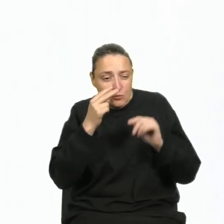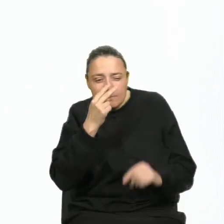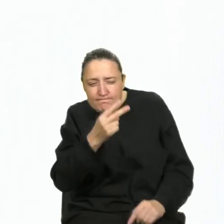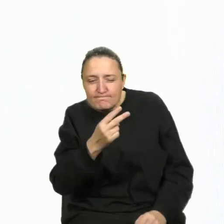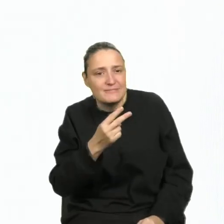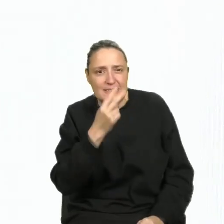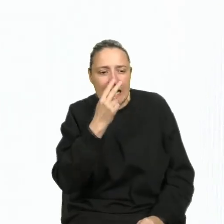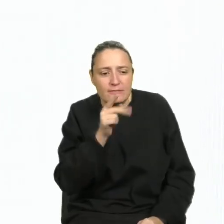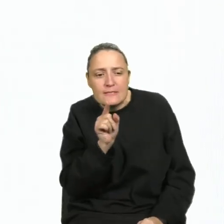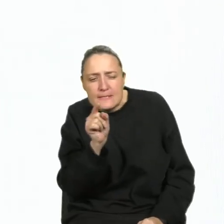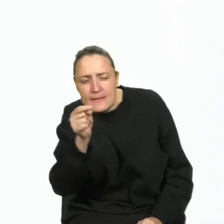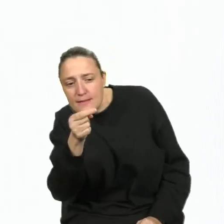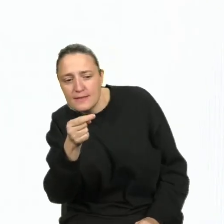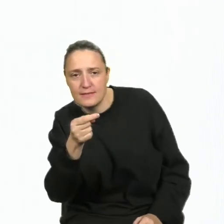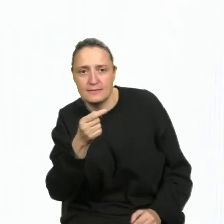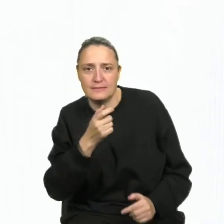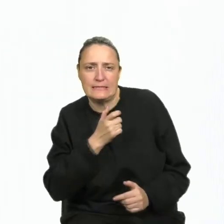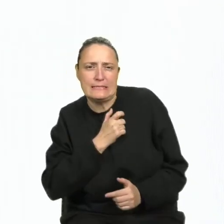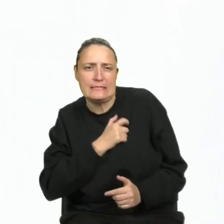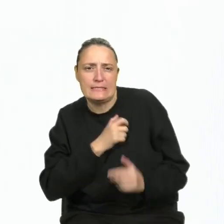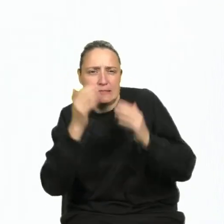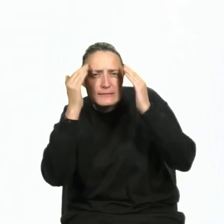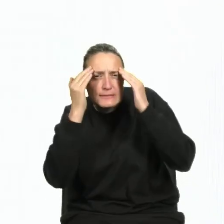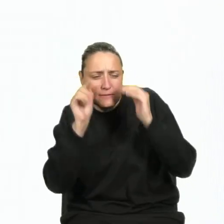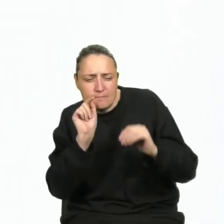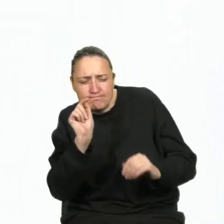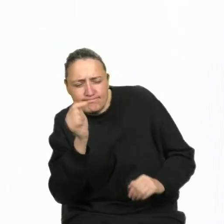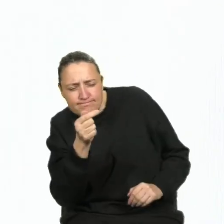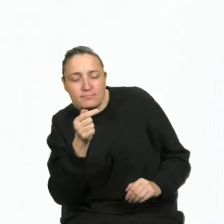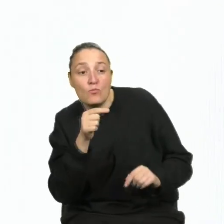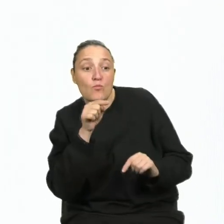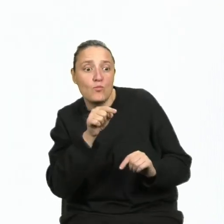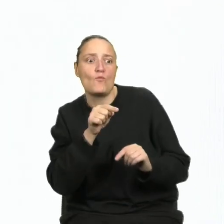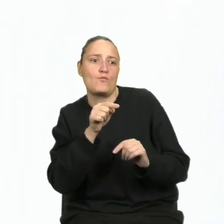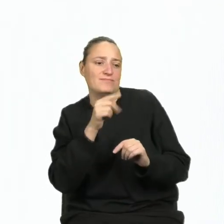co dzieje się w sercu i w myśl człowieka, gdy odzyskuje wiarę w siebie, tego nie widać od razu.